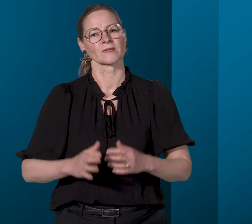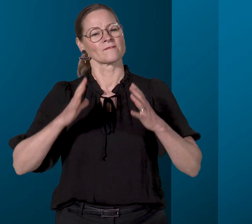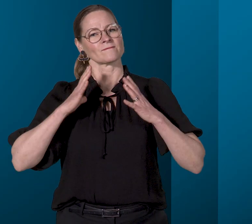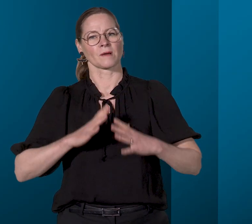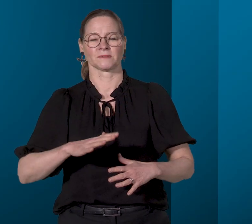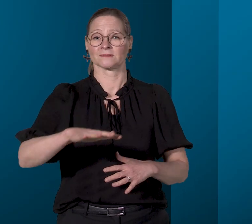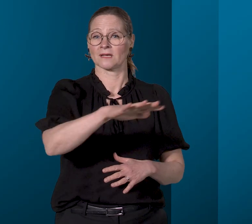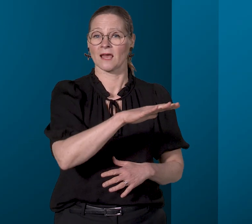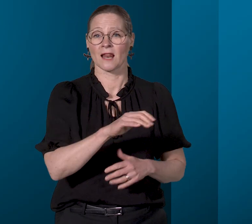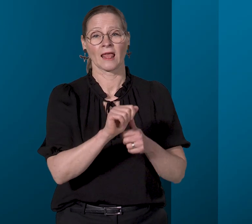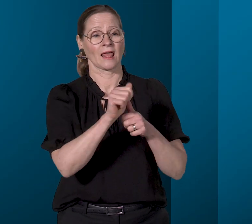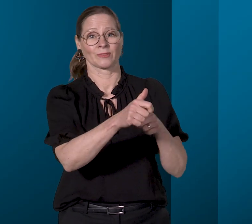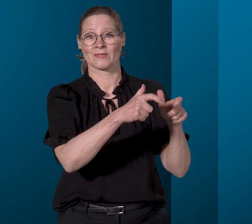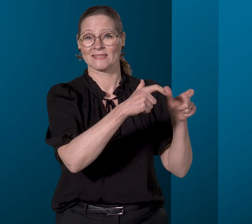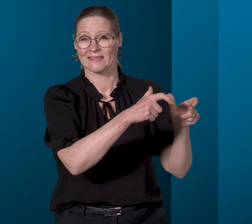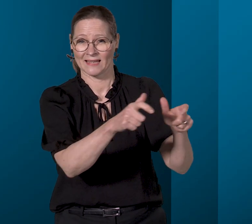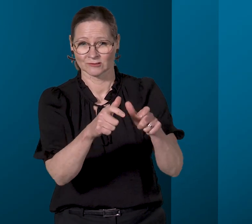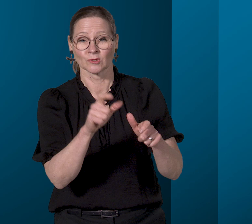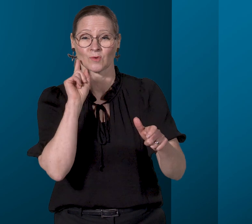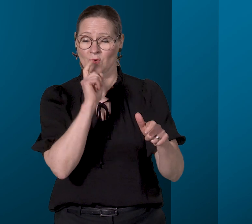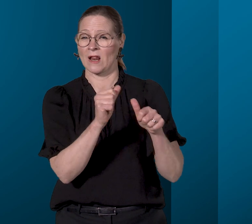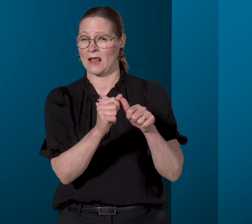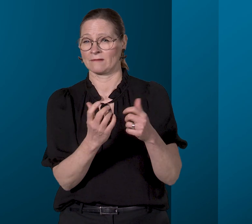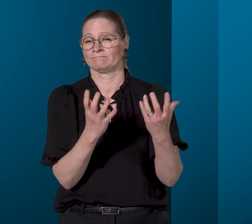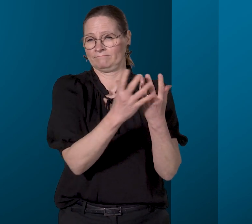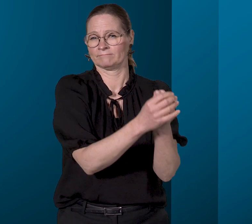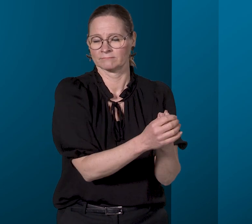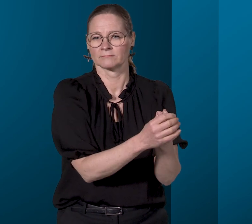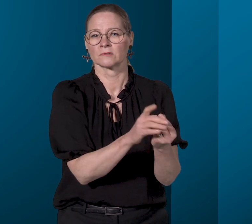Vammaisalan etujärjestöt, Kuurojen Liitto mukaan lukien, -